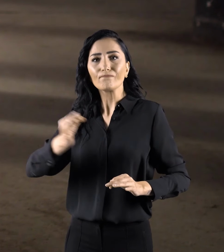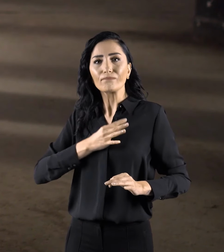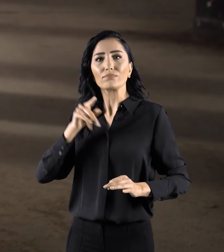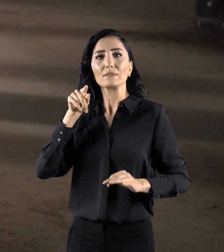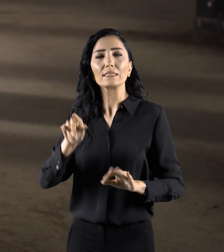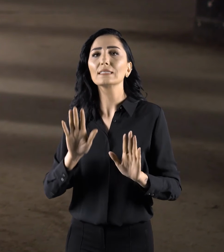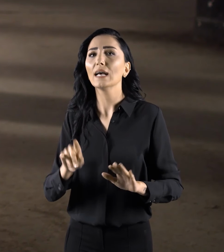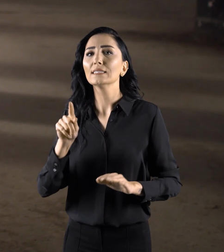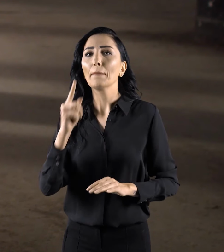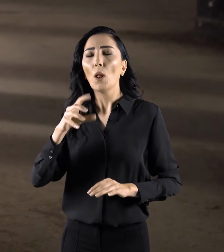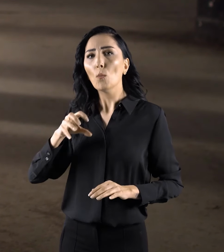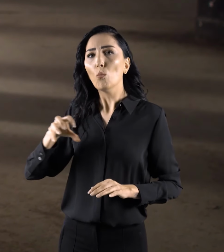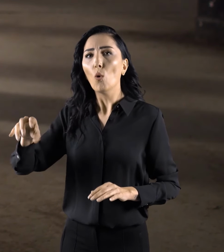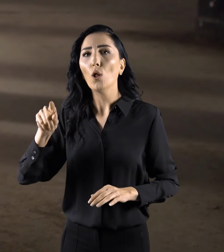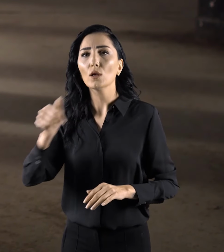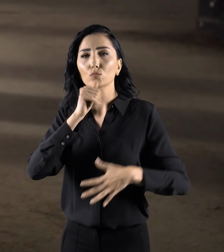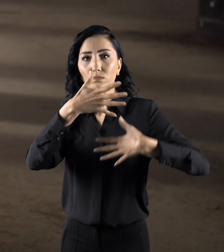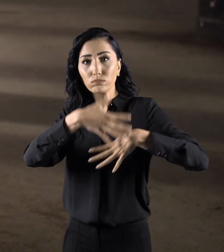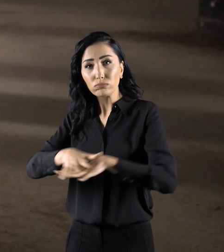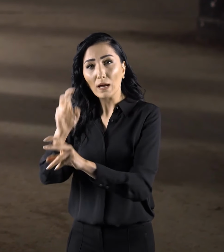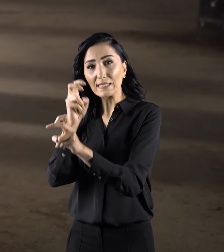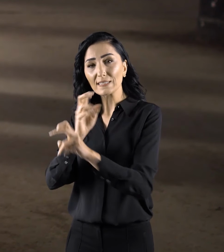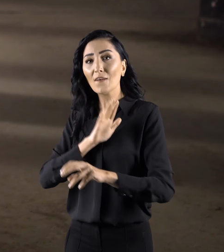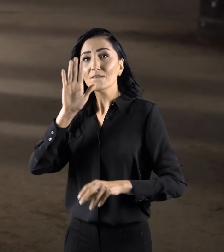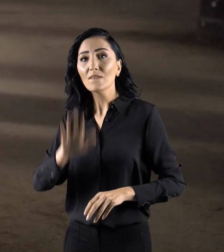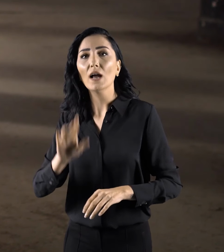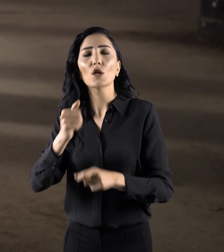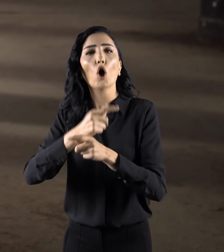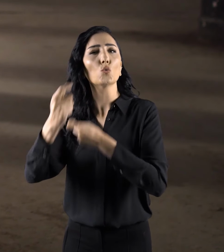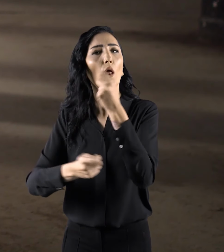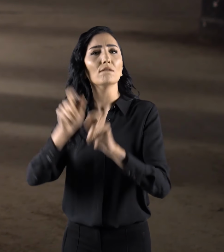Erken uyarı sistemleri sayesinde bir bölge sel riski altındaysa